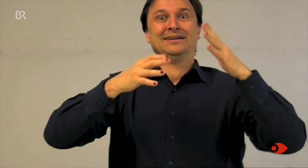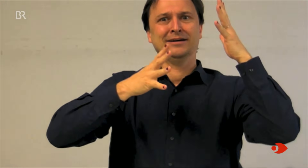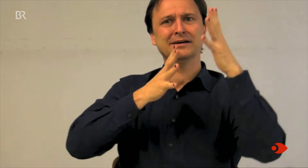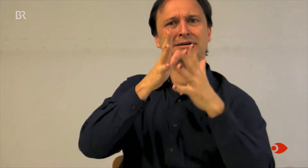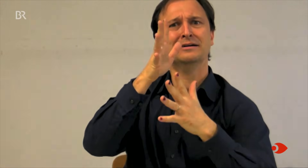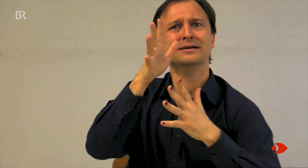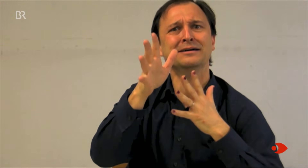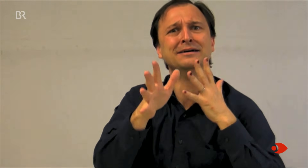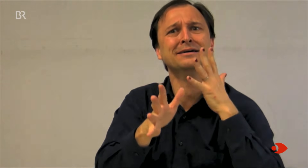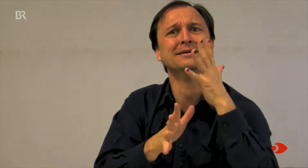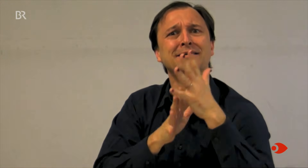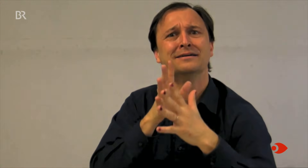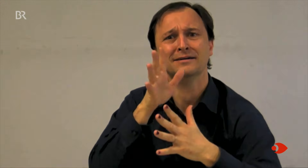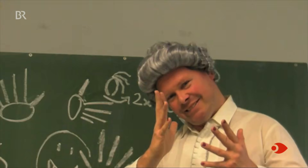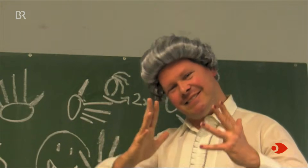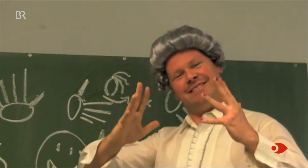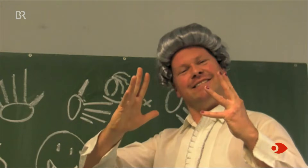GEBÄRDEN.